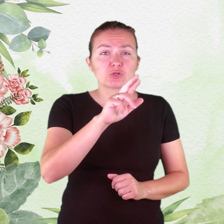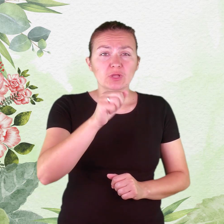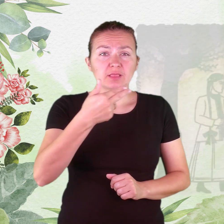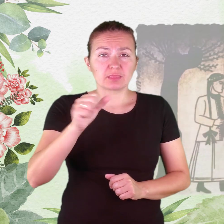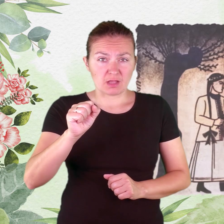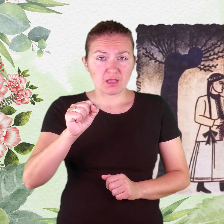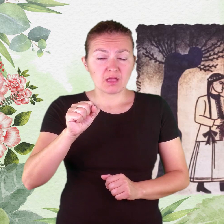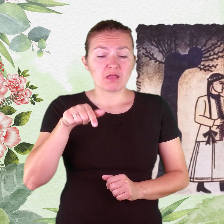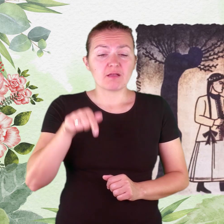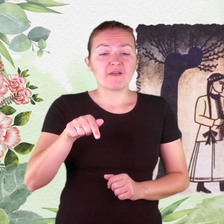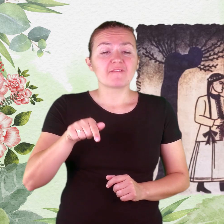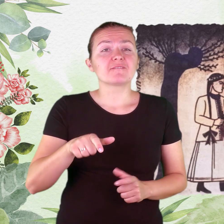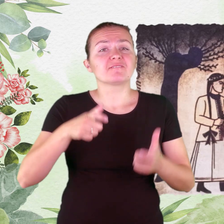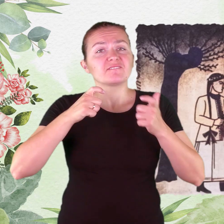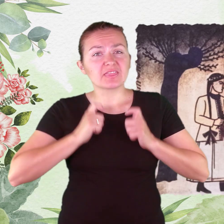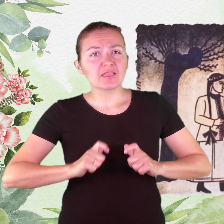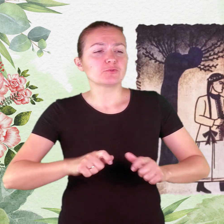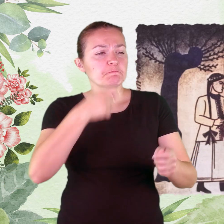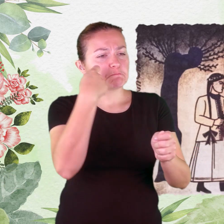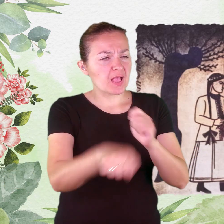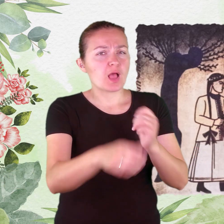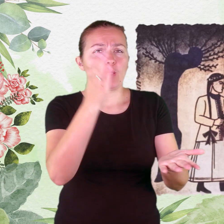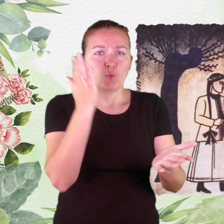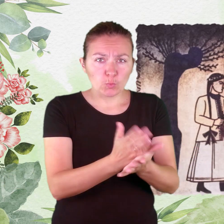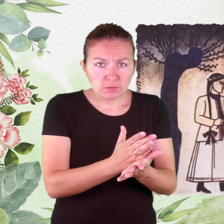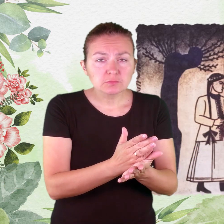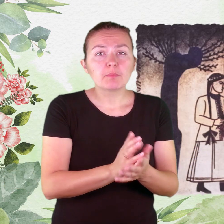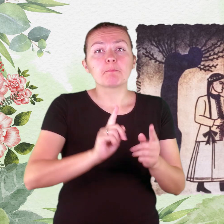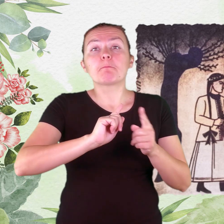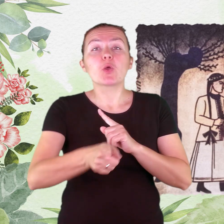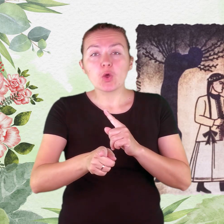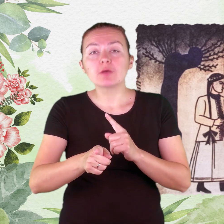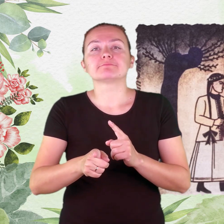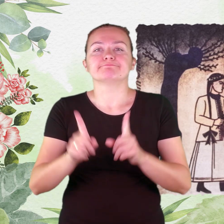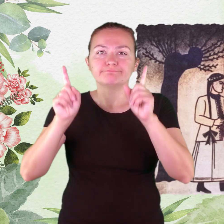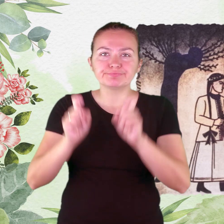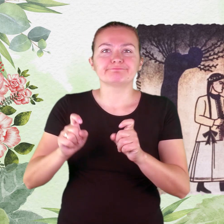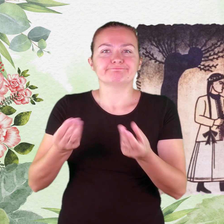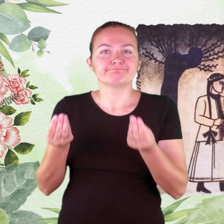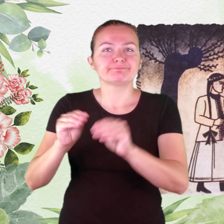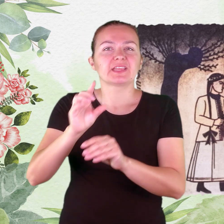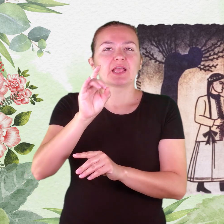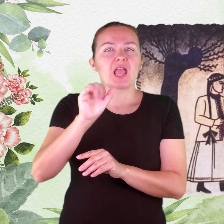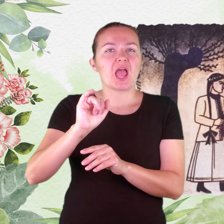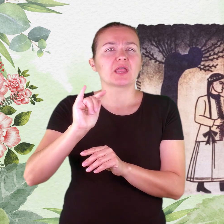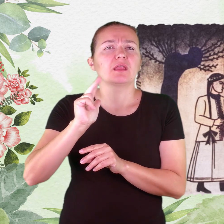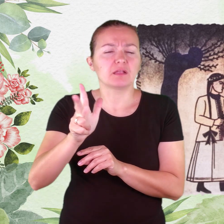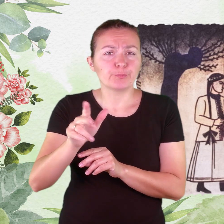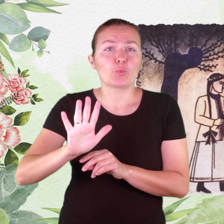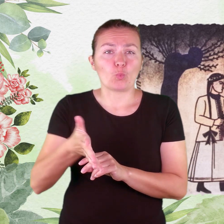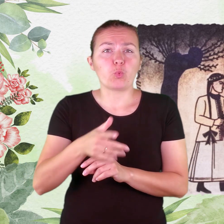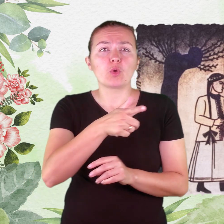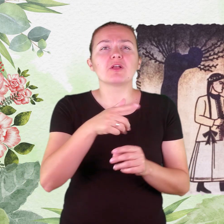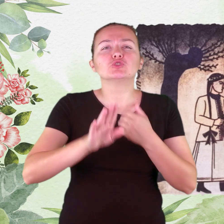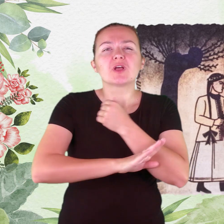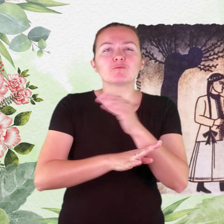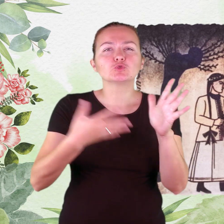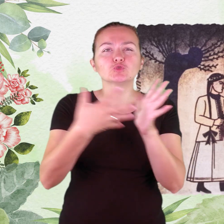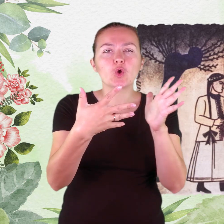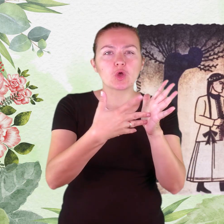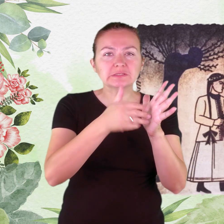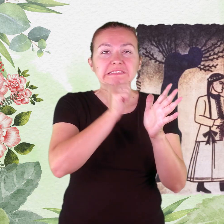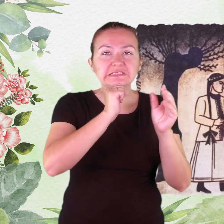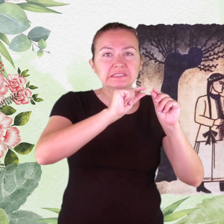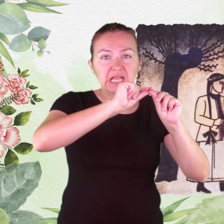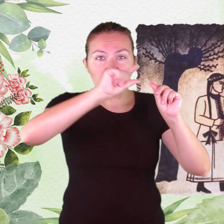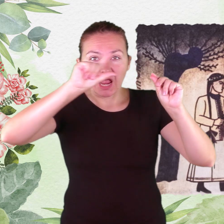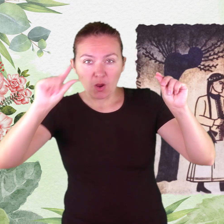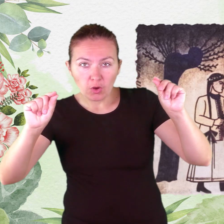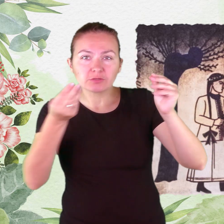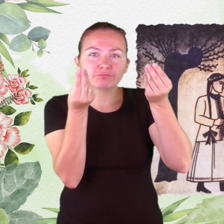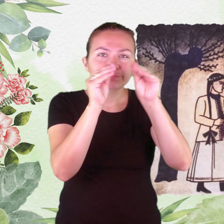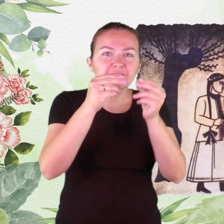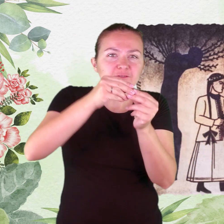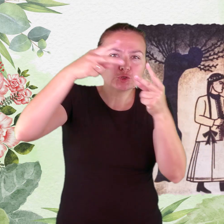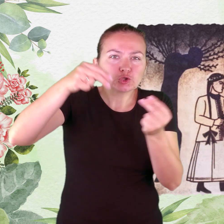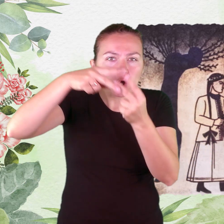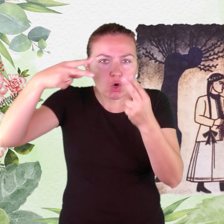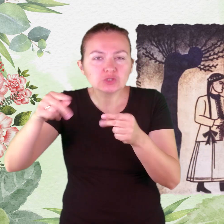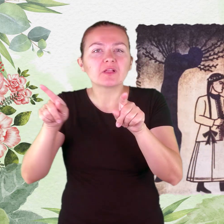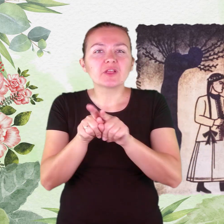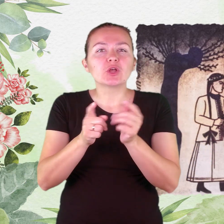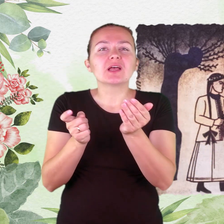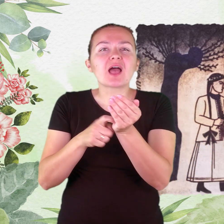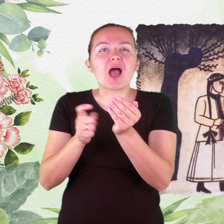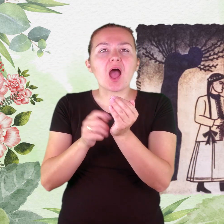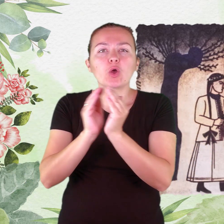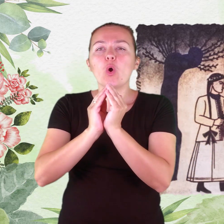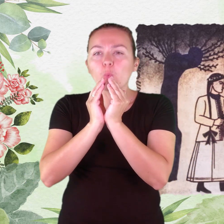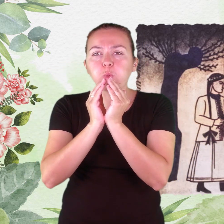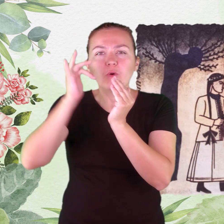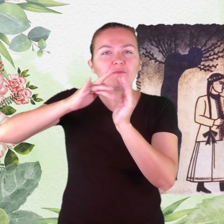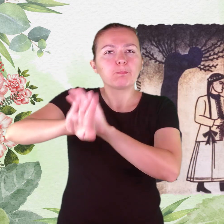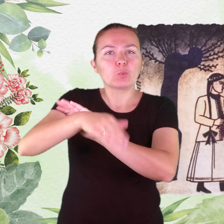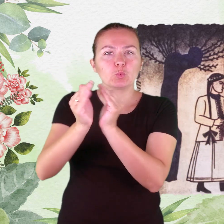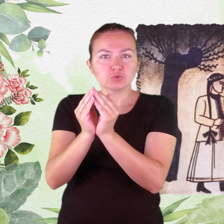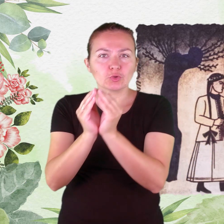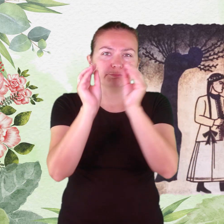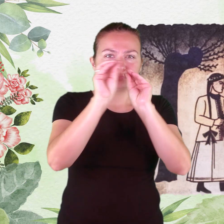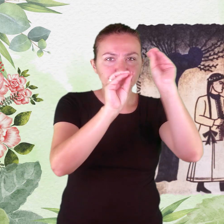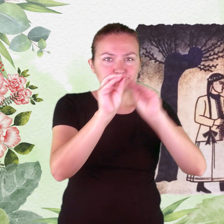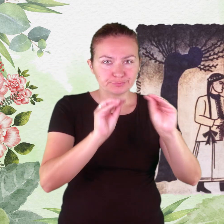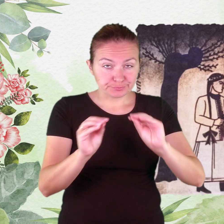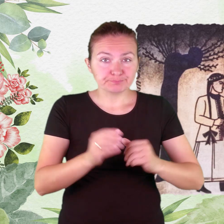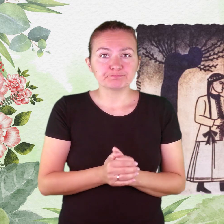Po spaleniu Marzanny do wsi wprowadzano gaik, zieloną gałąź sosnową ozdobioną wstążkami i wydmuszkami jaj.